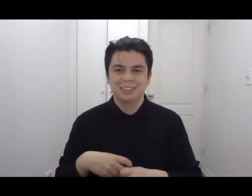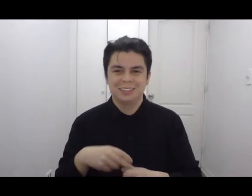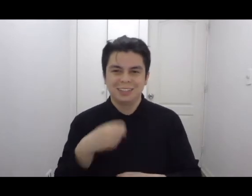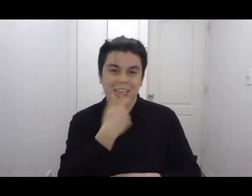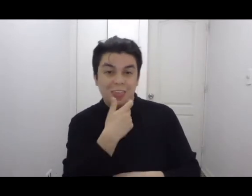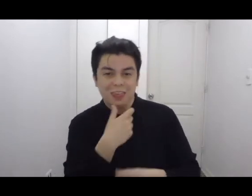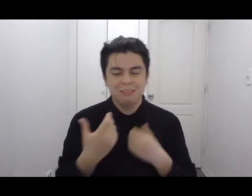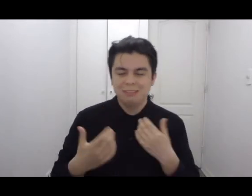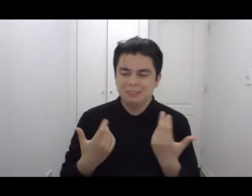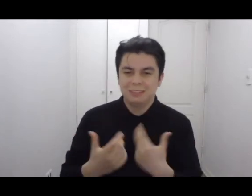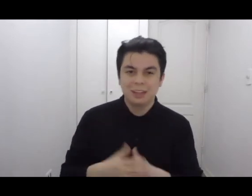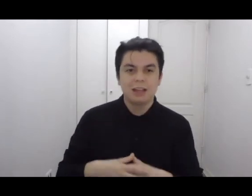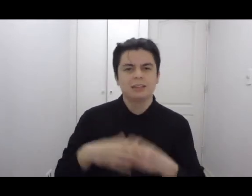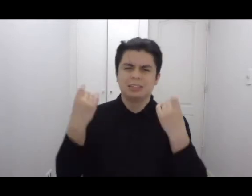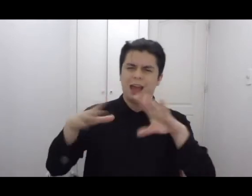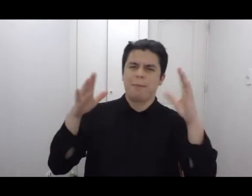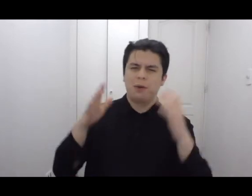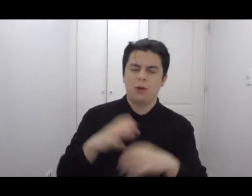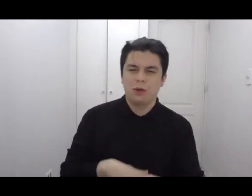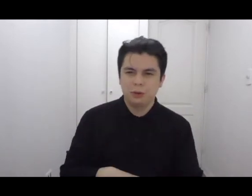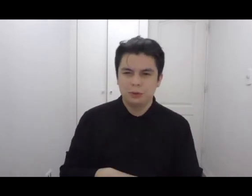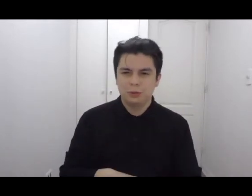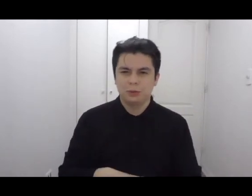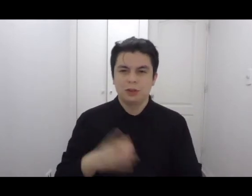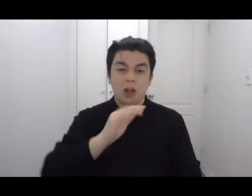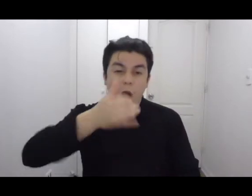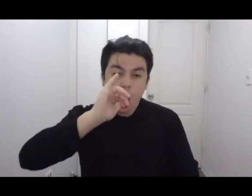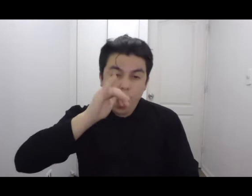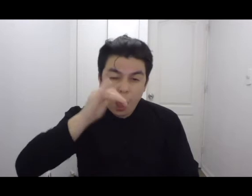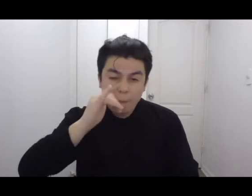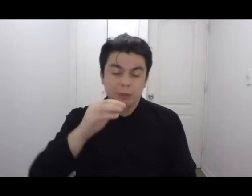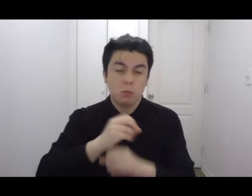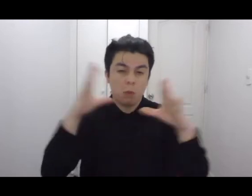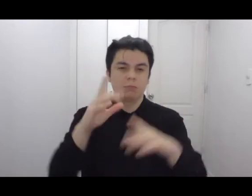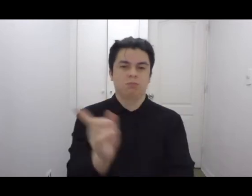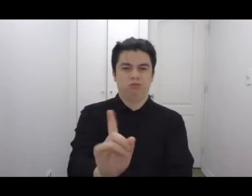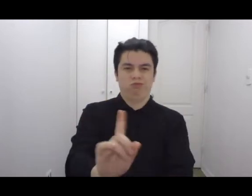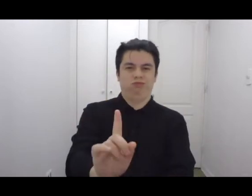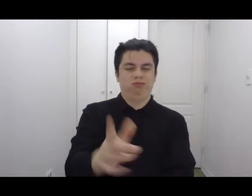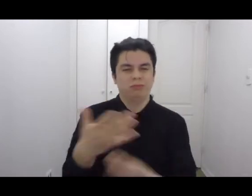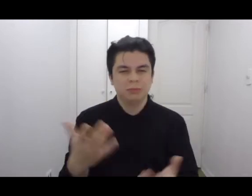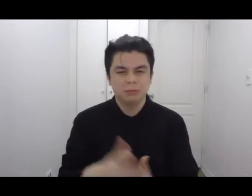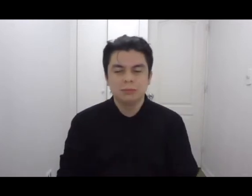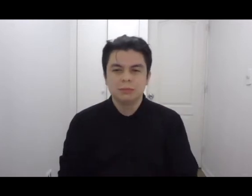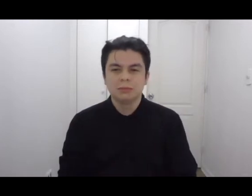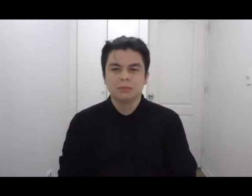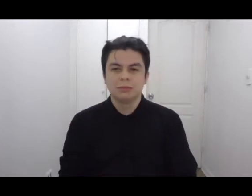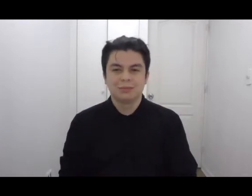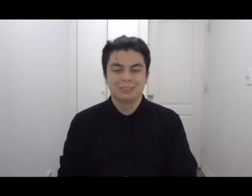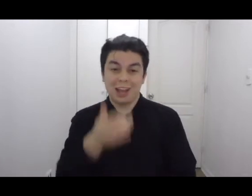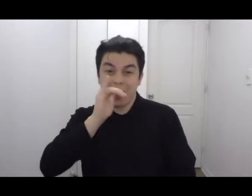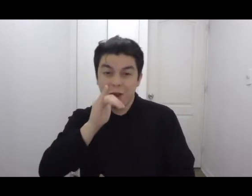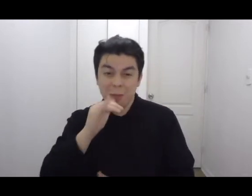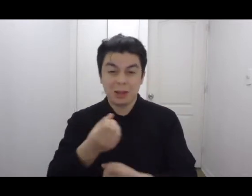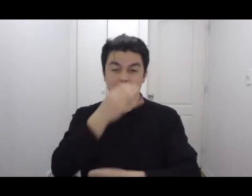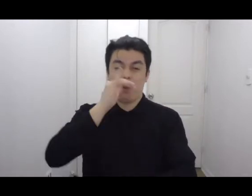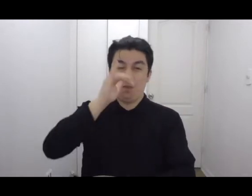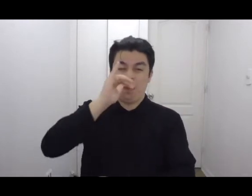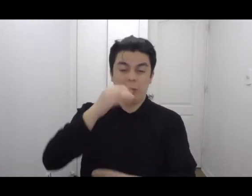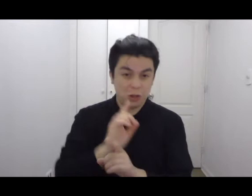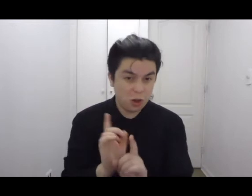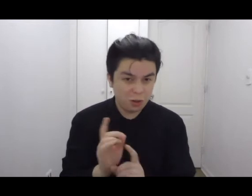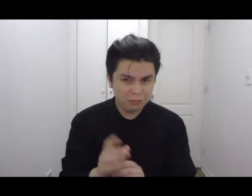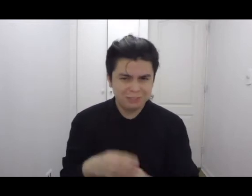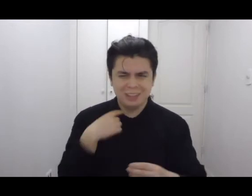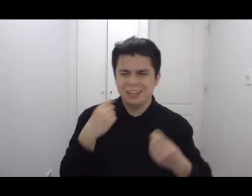por lo menos en la semana , no tomen tanto copete